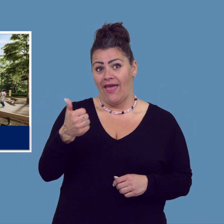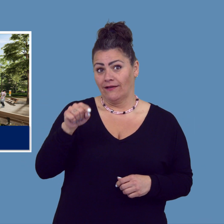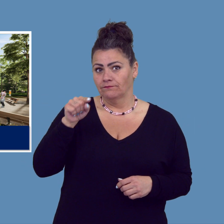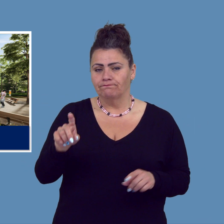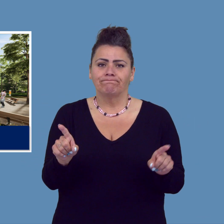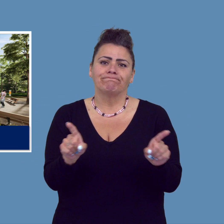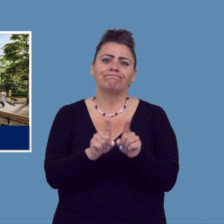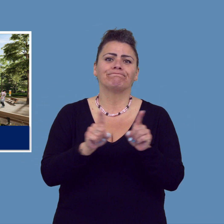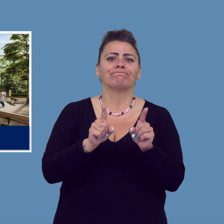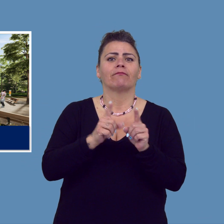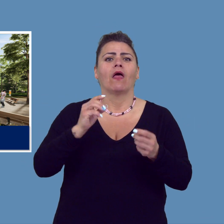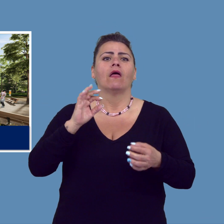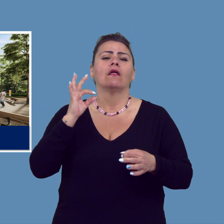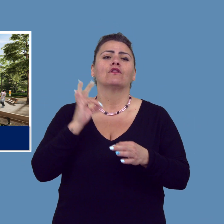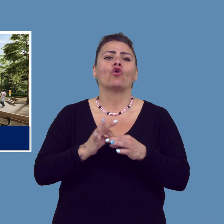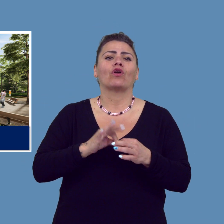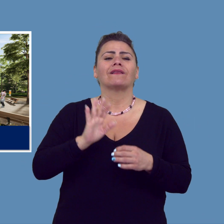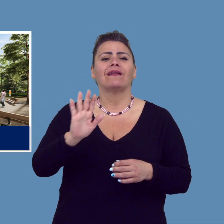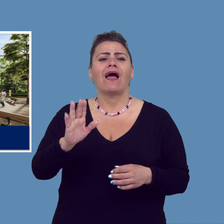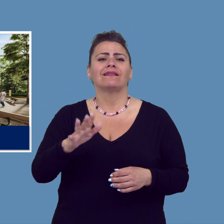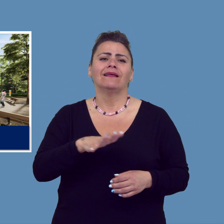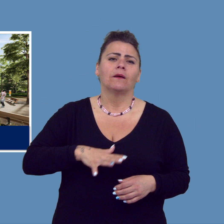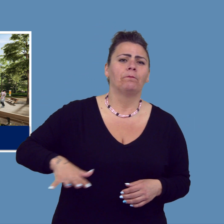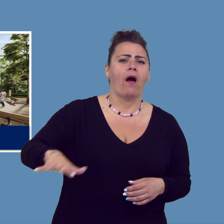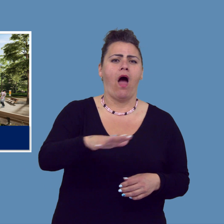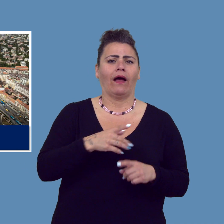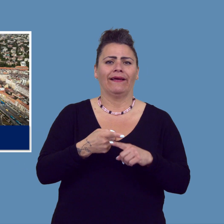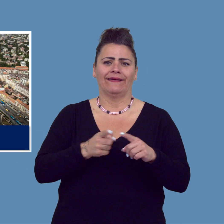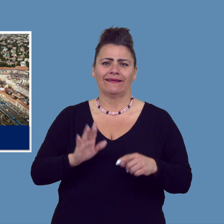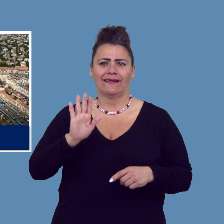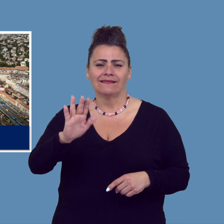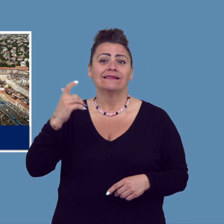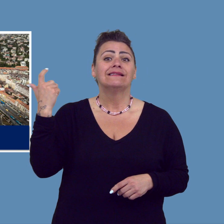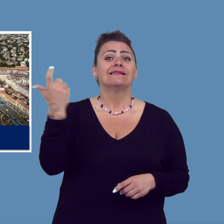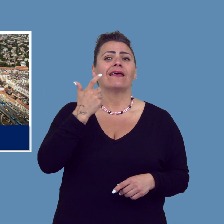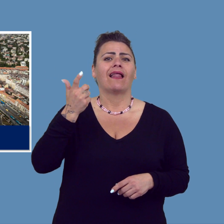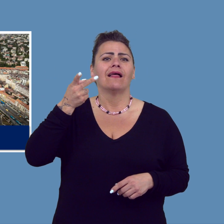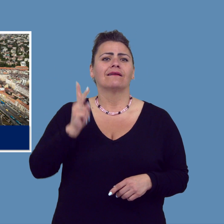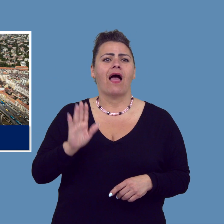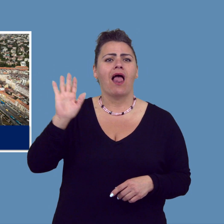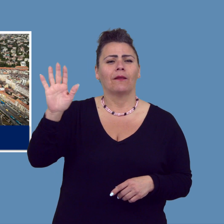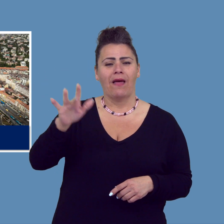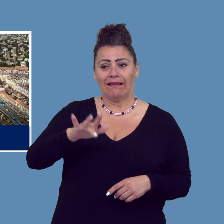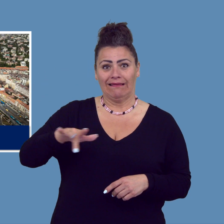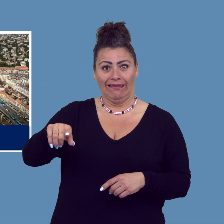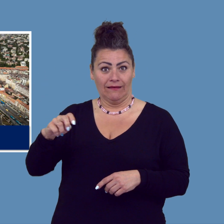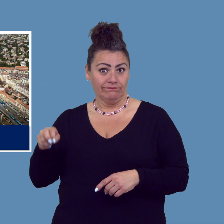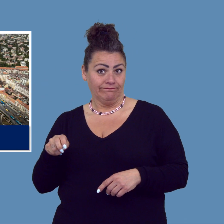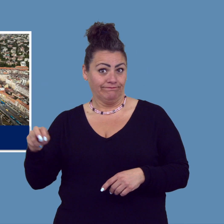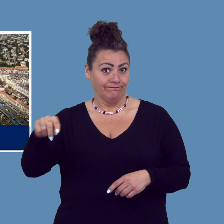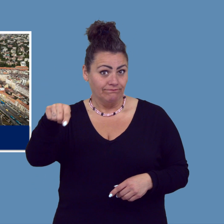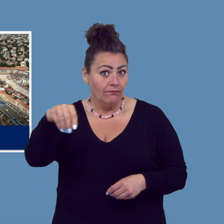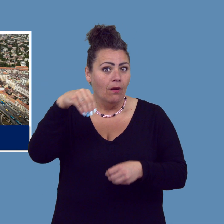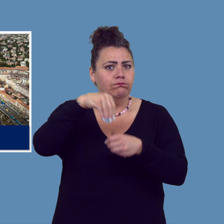a történeti parkrész (a Széll Kálmán tér felé)